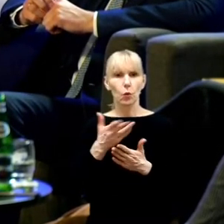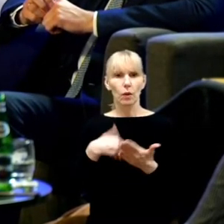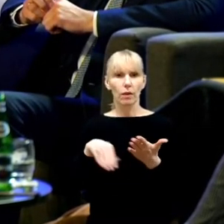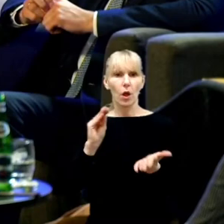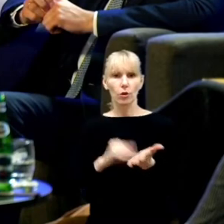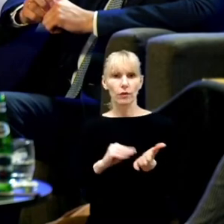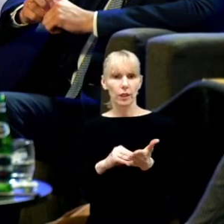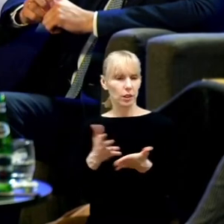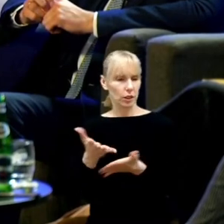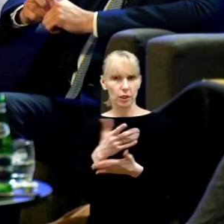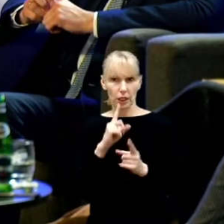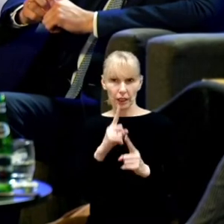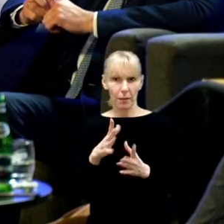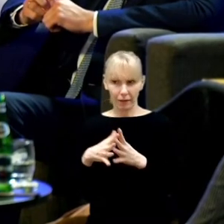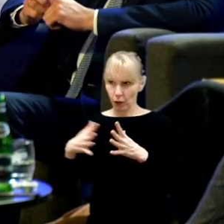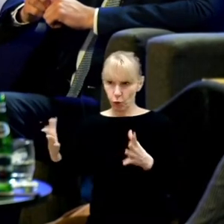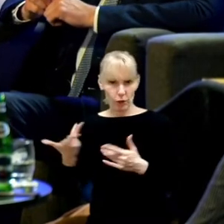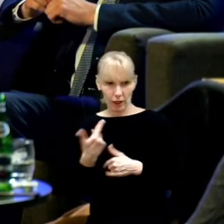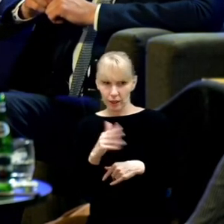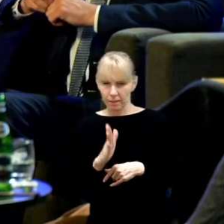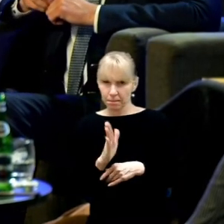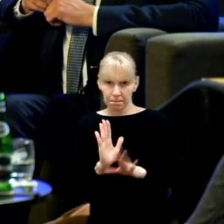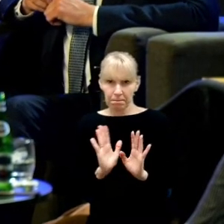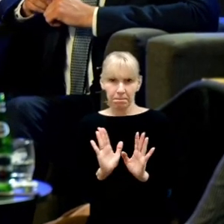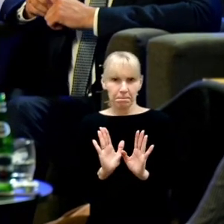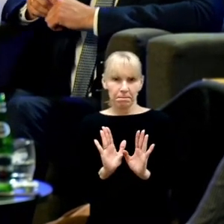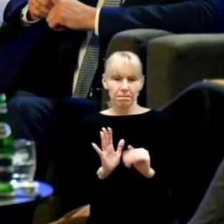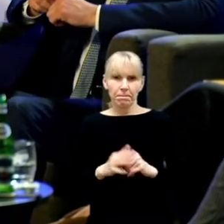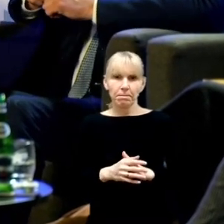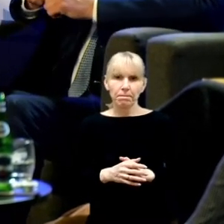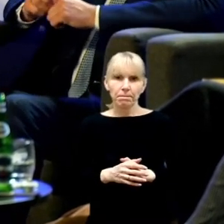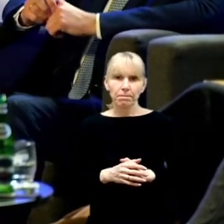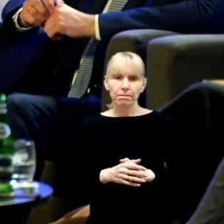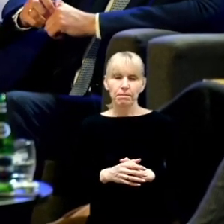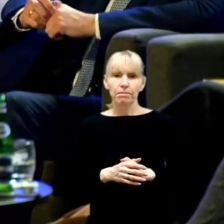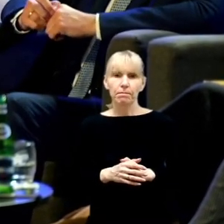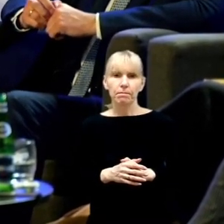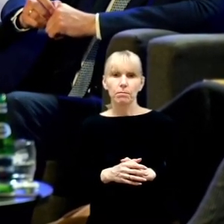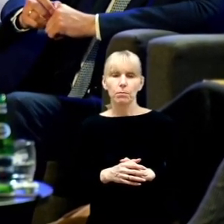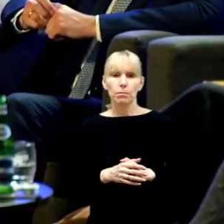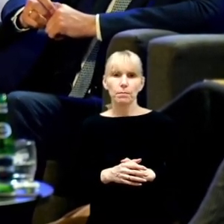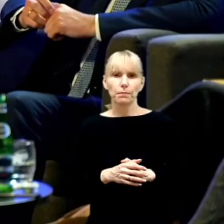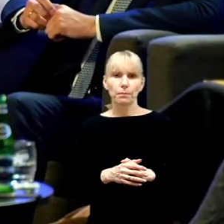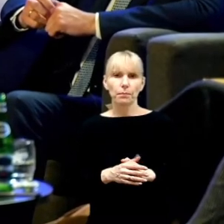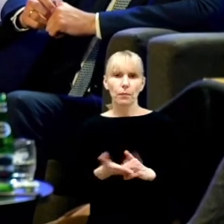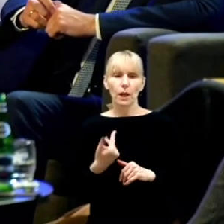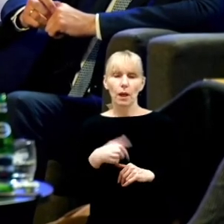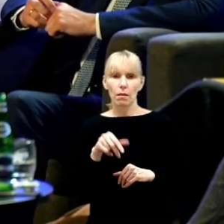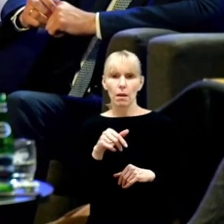Ale nie można też pokazać, że jest standard na średnie miasto,